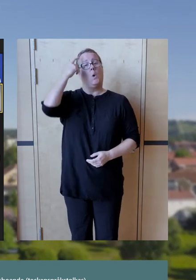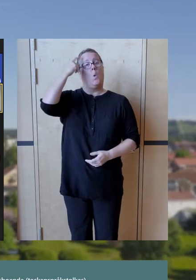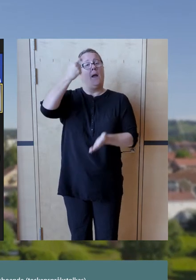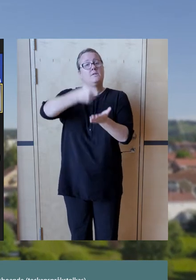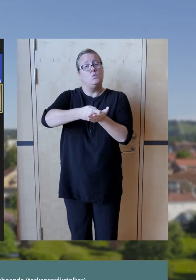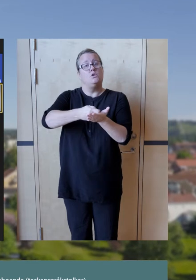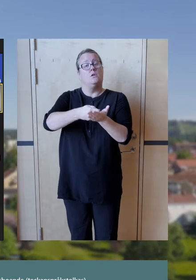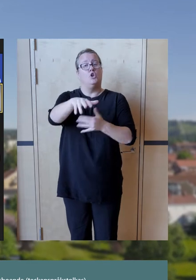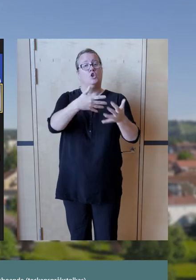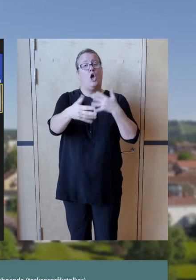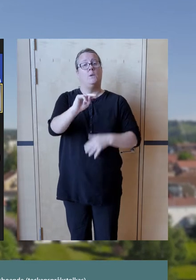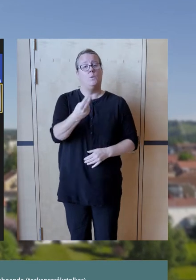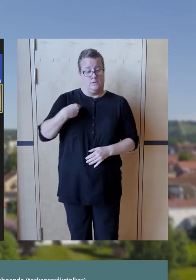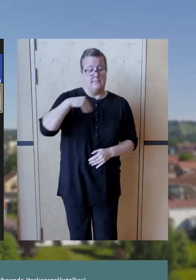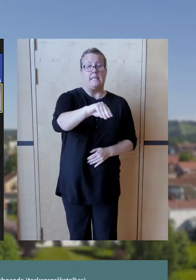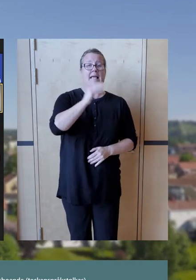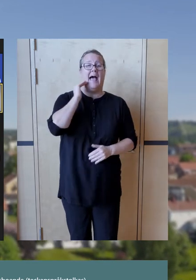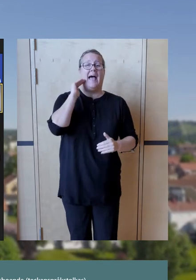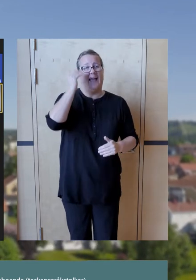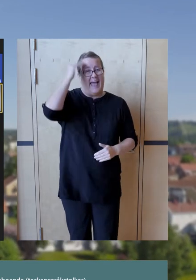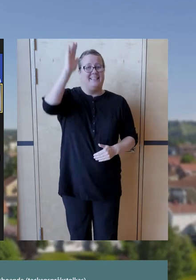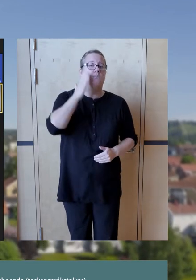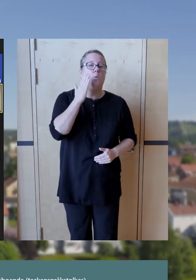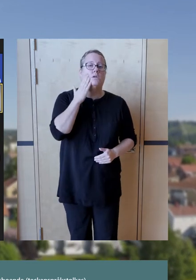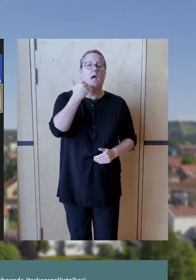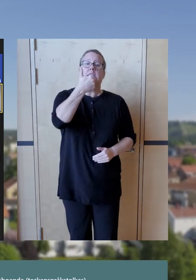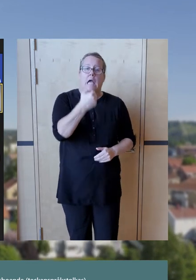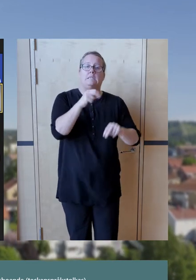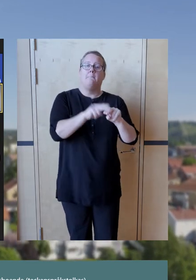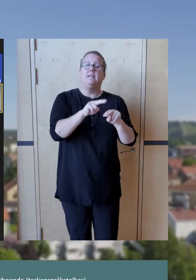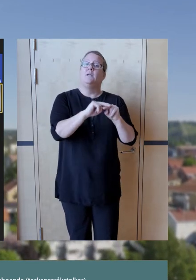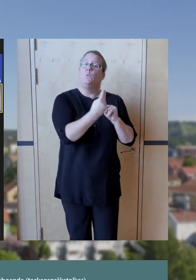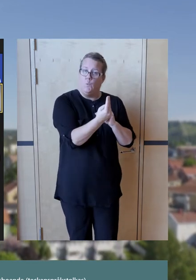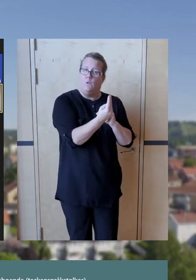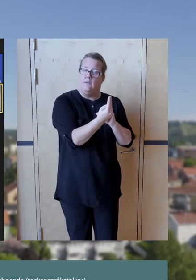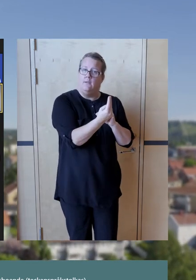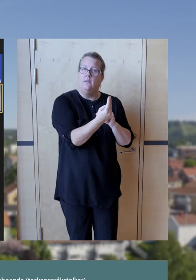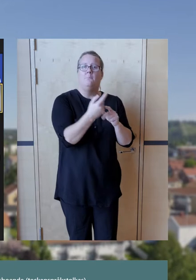Att satsa på ett äldreboende med 60 platser Ytterligare 45 till 50 plats